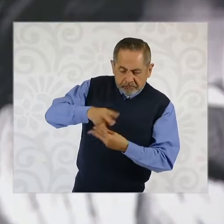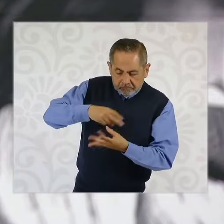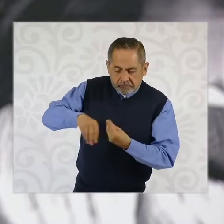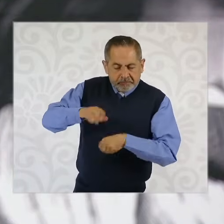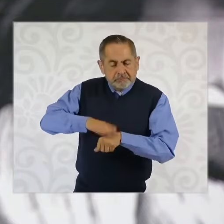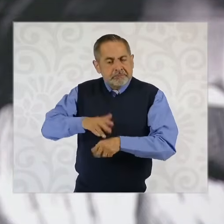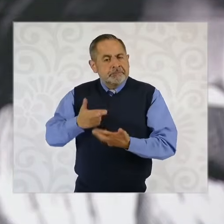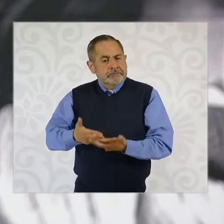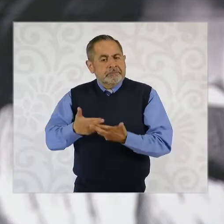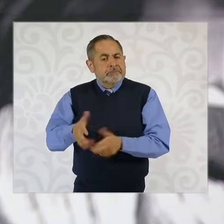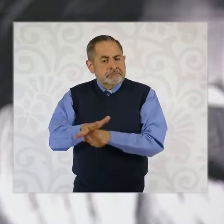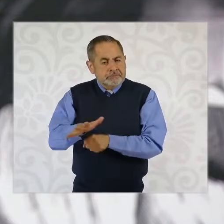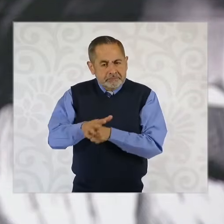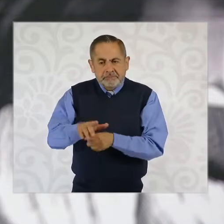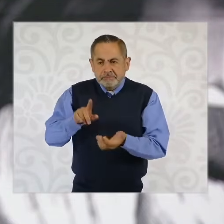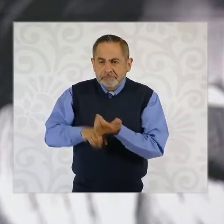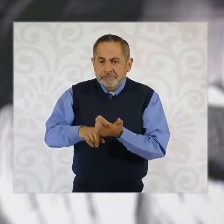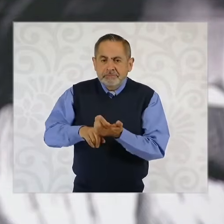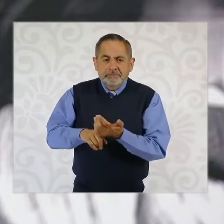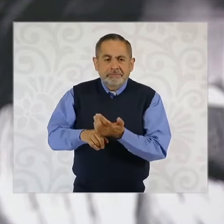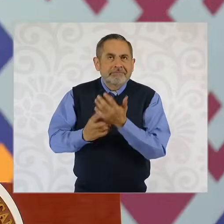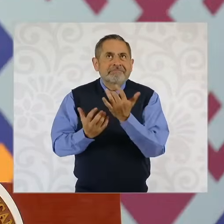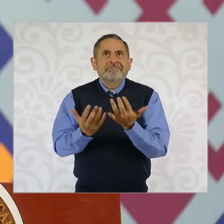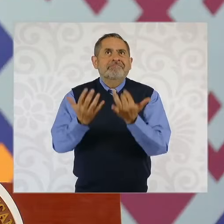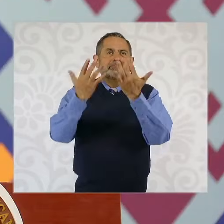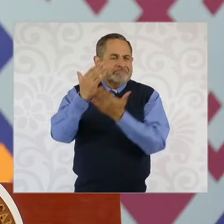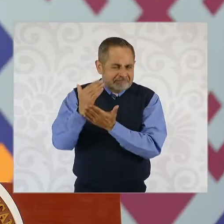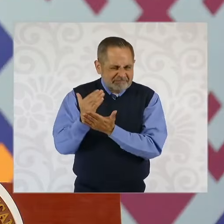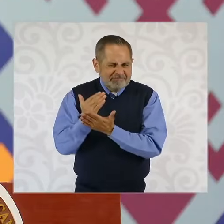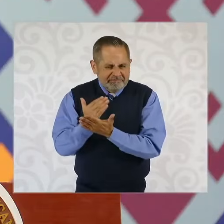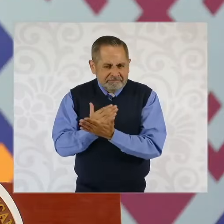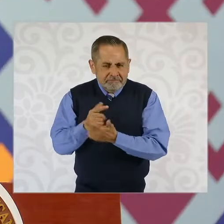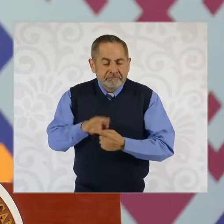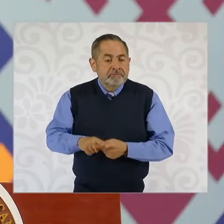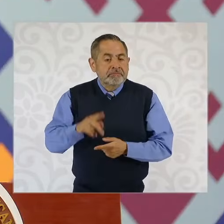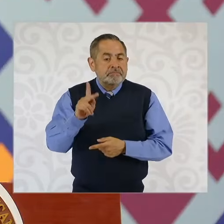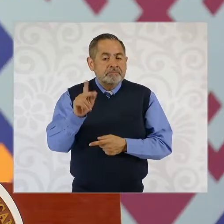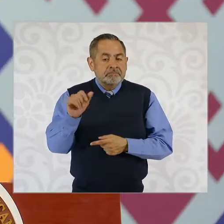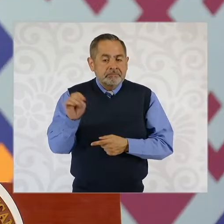emisiones de gases de efecto invernadero y está en marcha Pemex energía con proyectos orientados